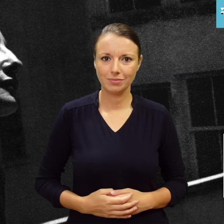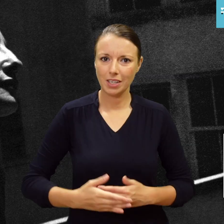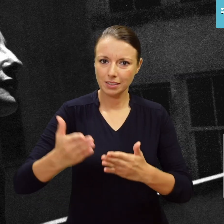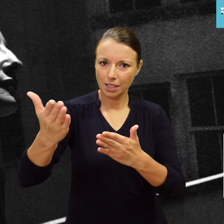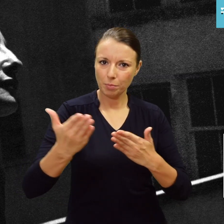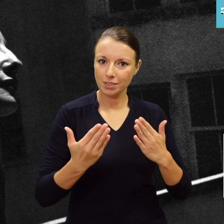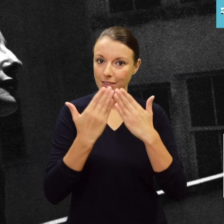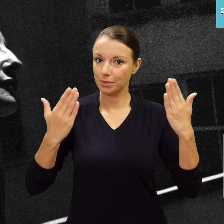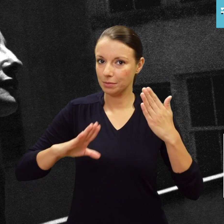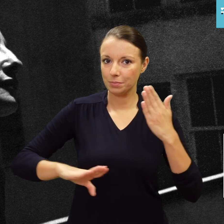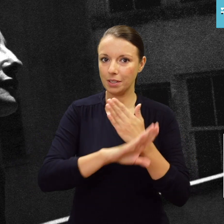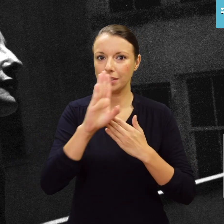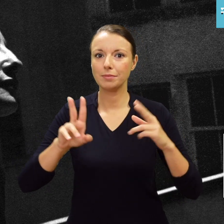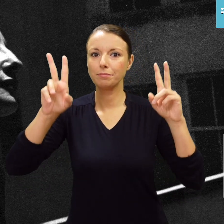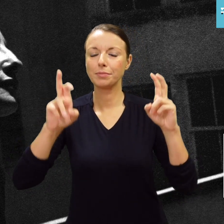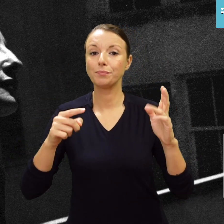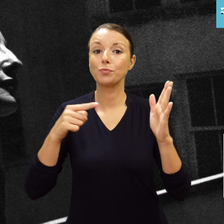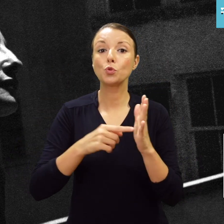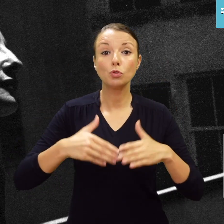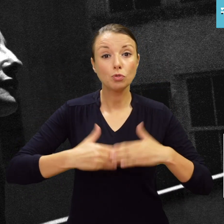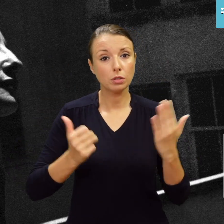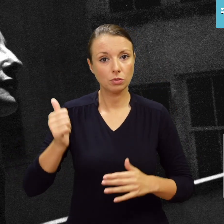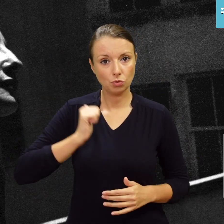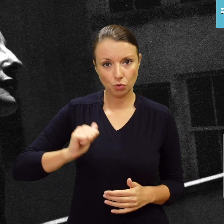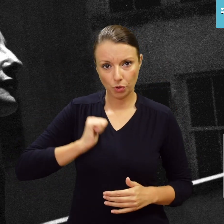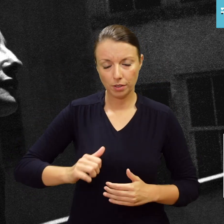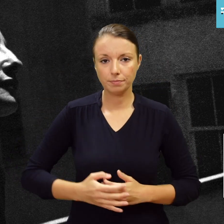Zapraszamy na spektakl pod tytułem "Czekając na dzień"